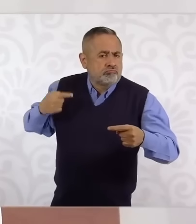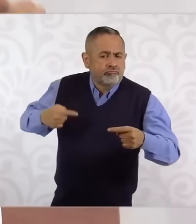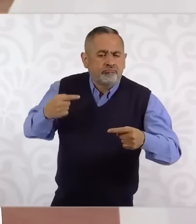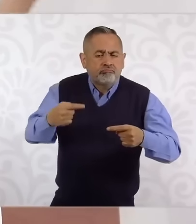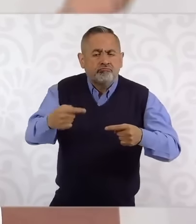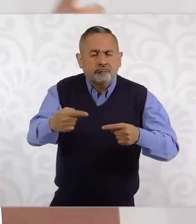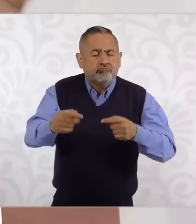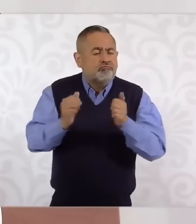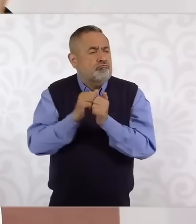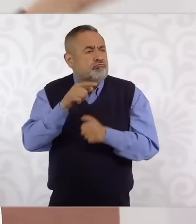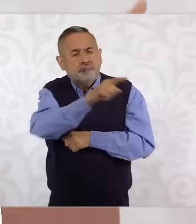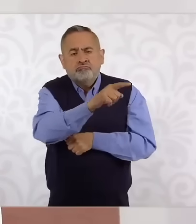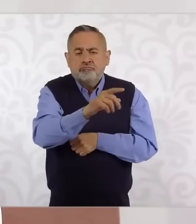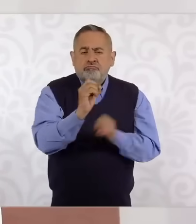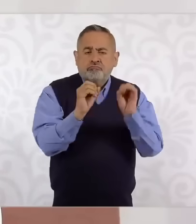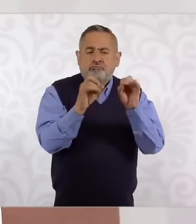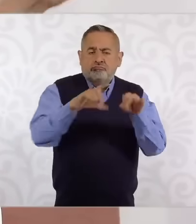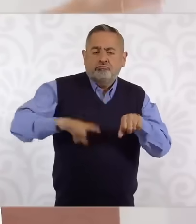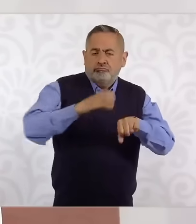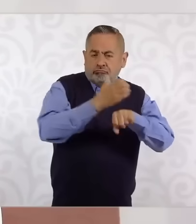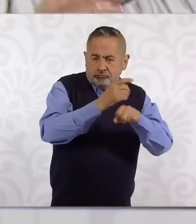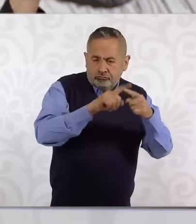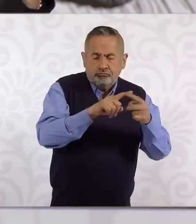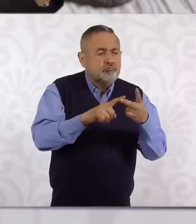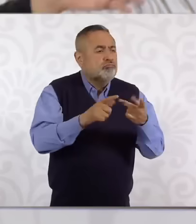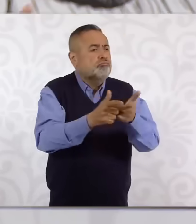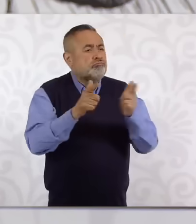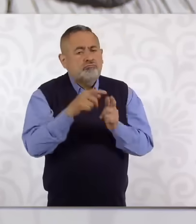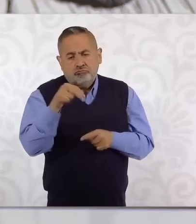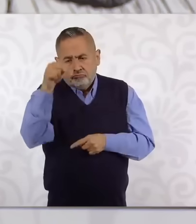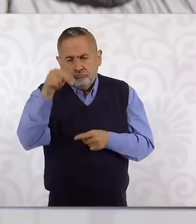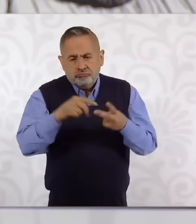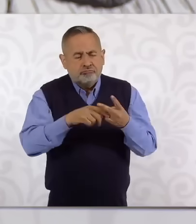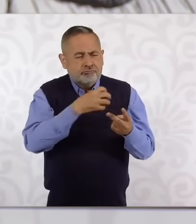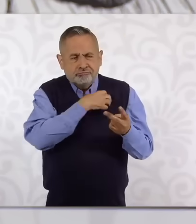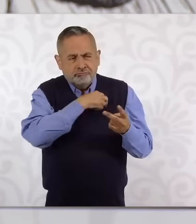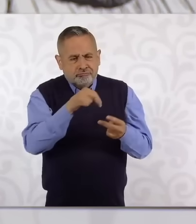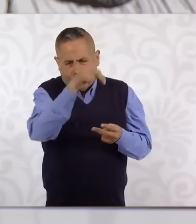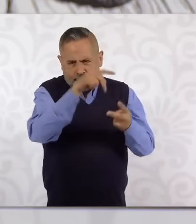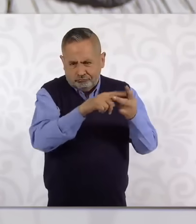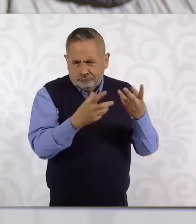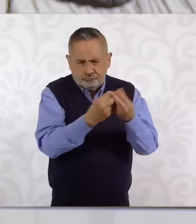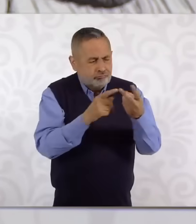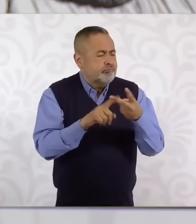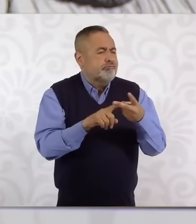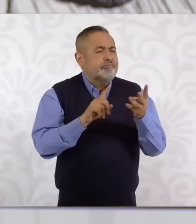con el Departamento de Estado, con el Comando Norte, con eh las distintas instituciones de